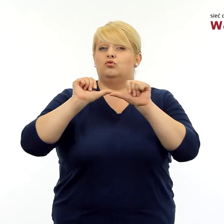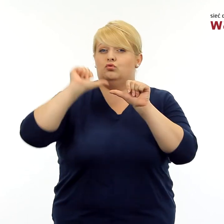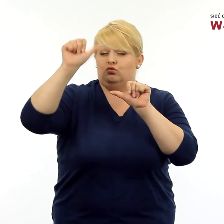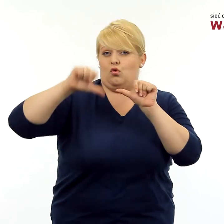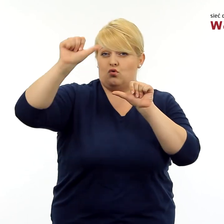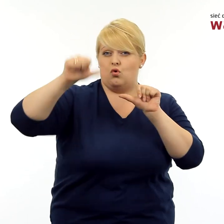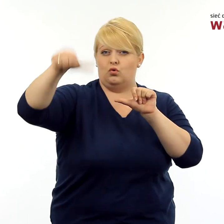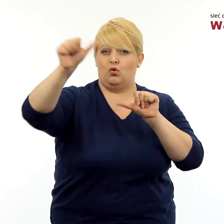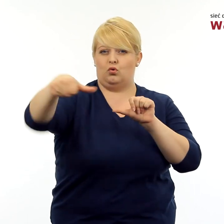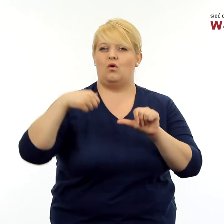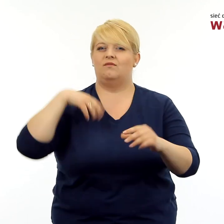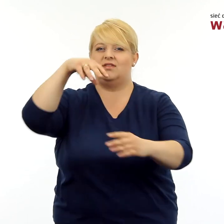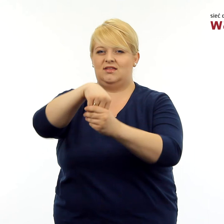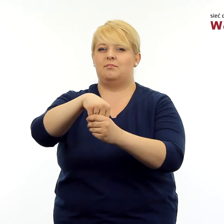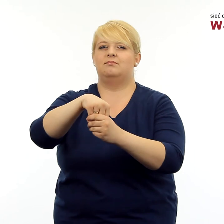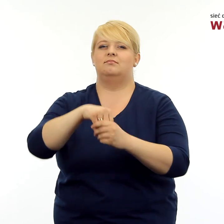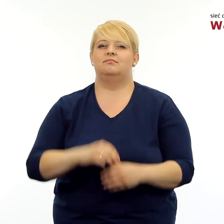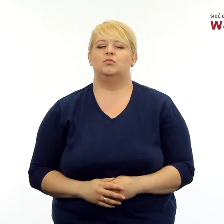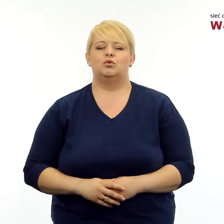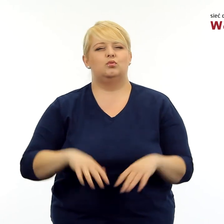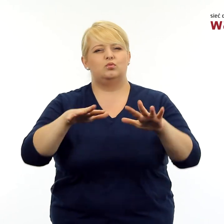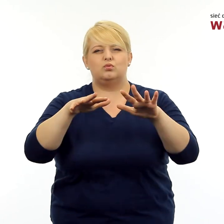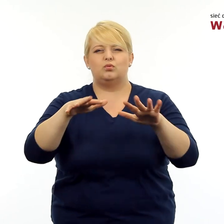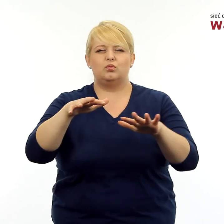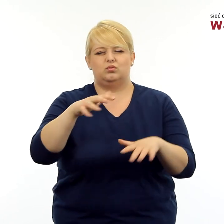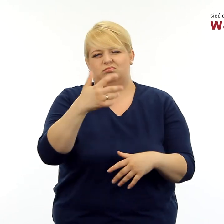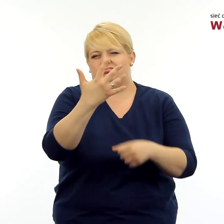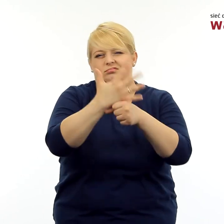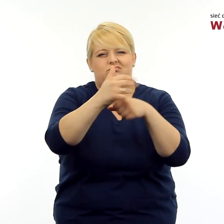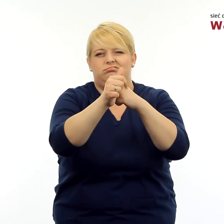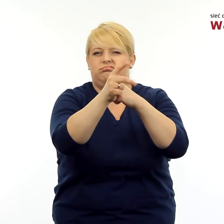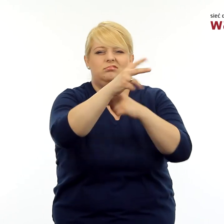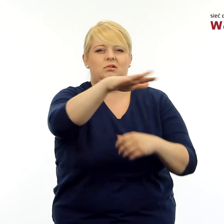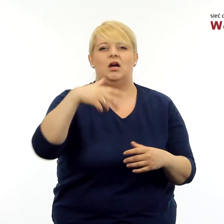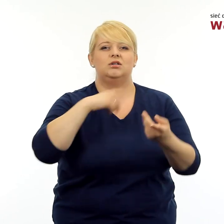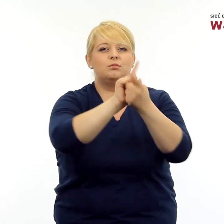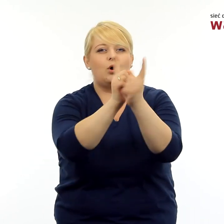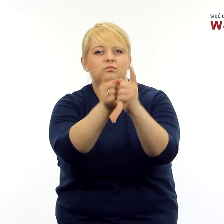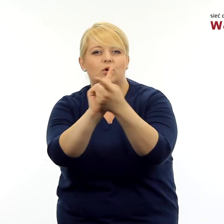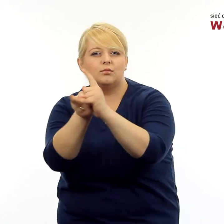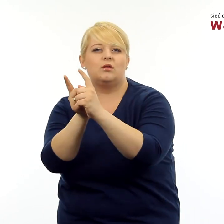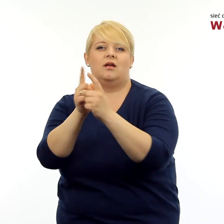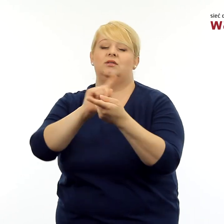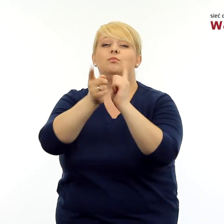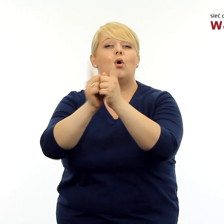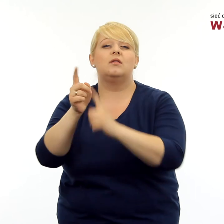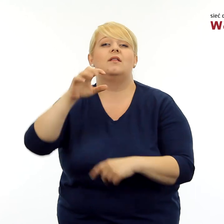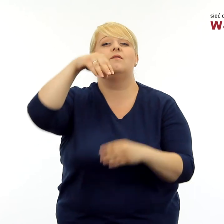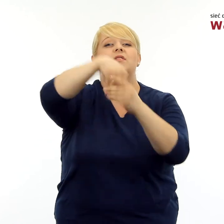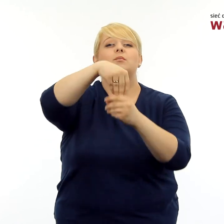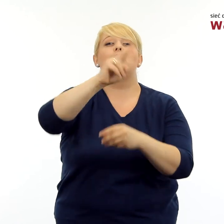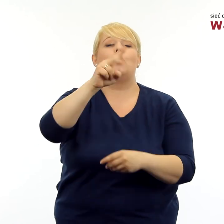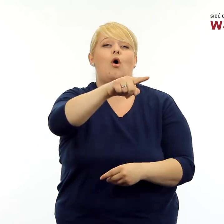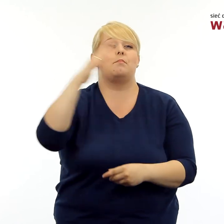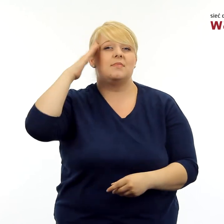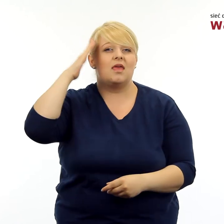Każdego roku uczestniczymy w kilkudziesięciu spotkaniach